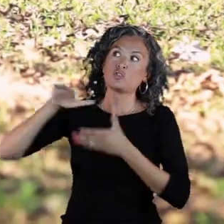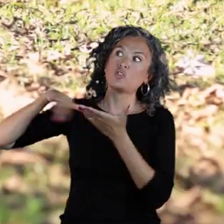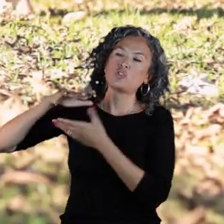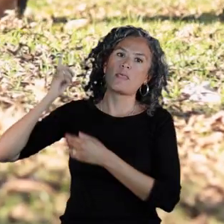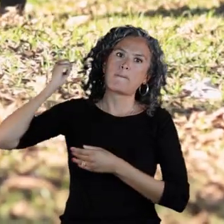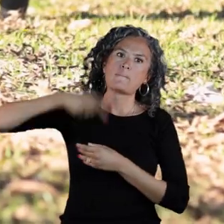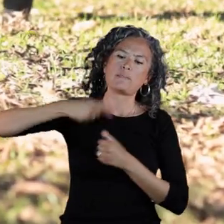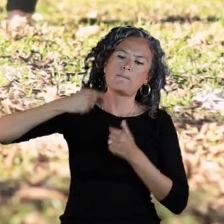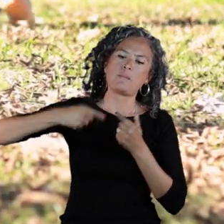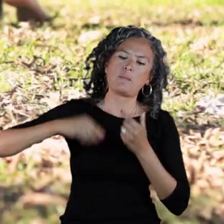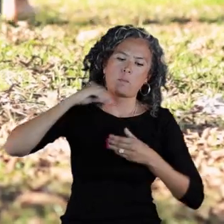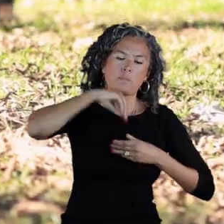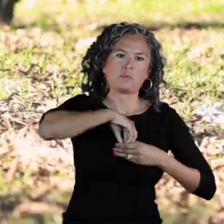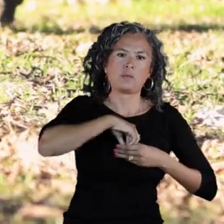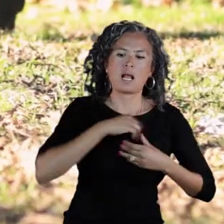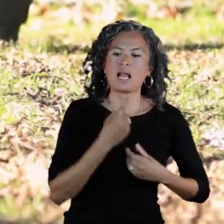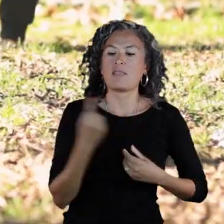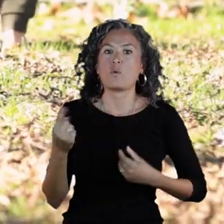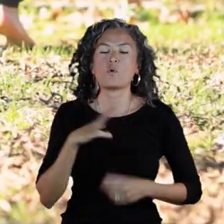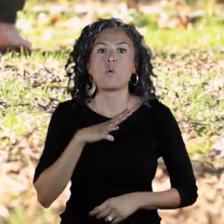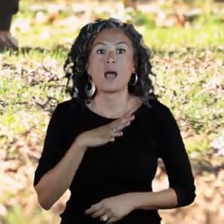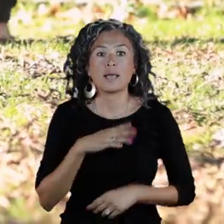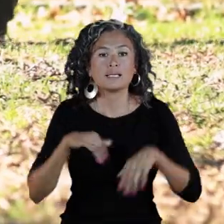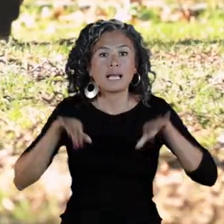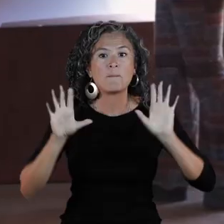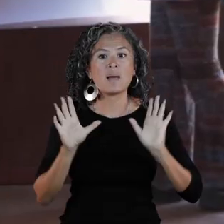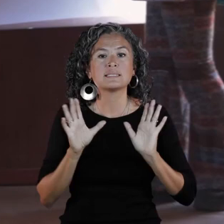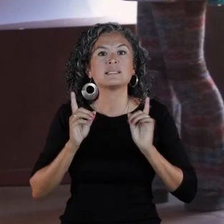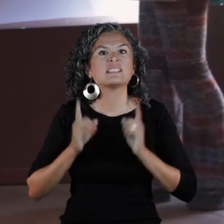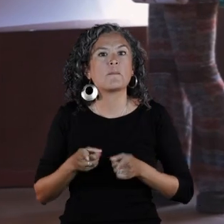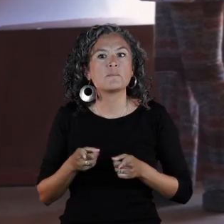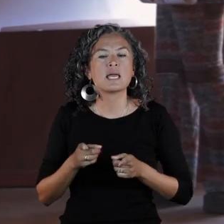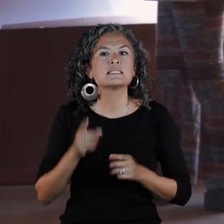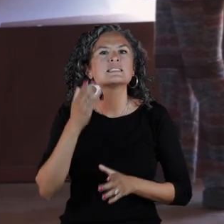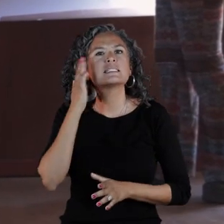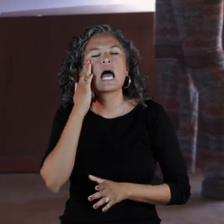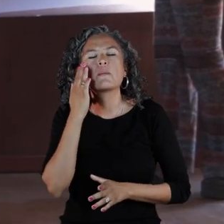los mandatos sociales habituales, tiene quizás también una idea de cómo se